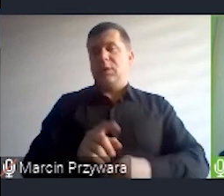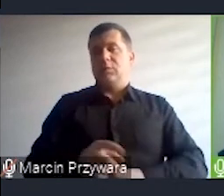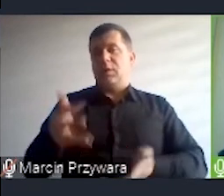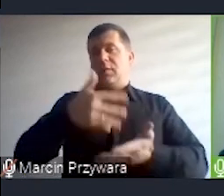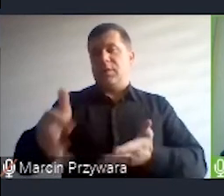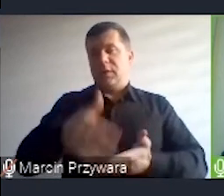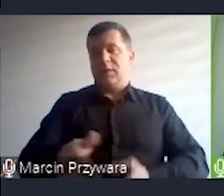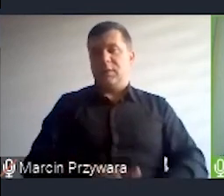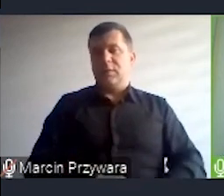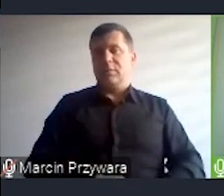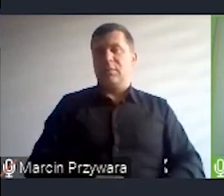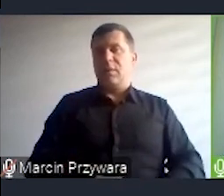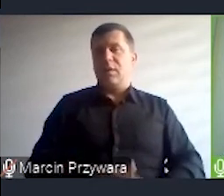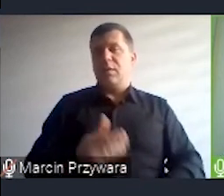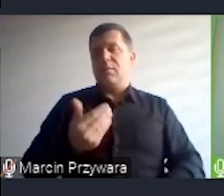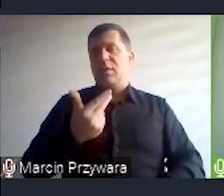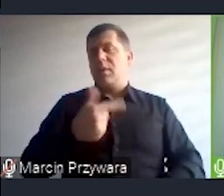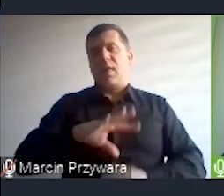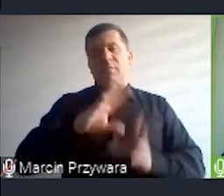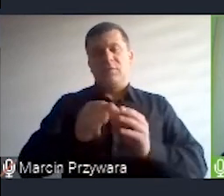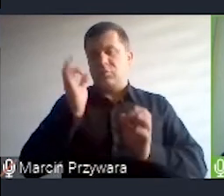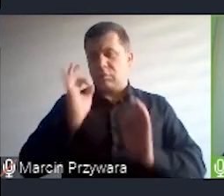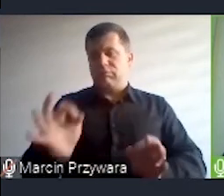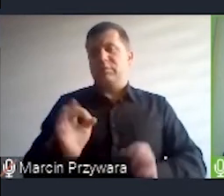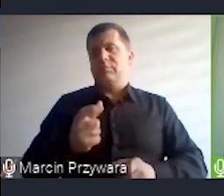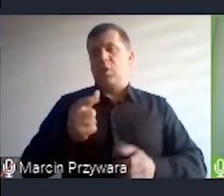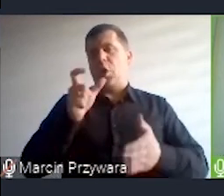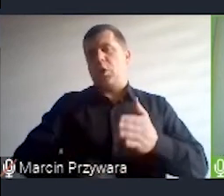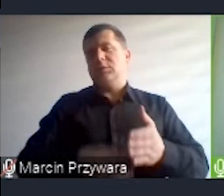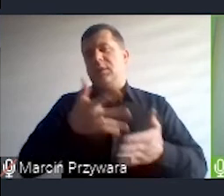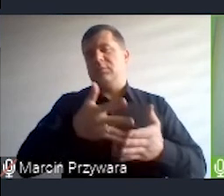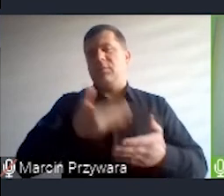i nie do końca właściwie oceniono wnioski o dofinansowanie,